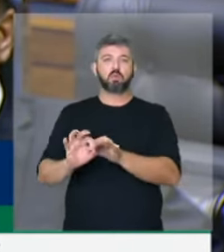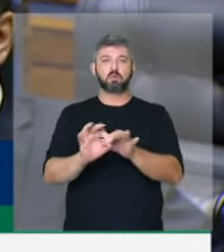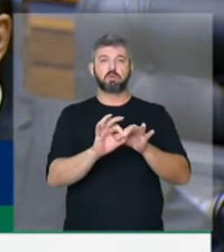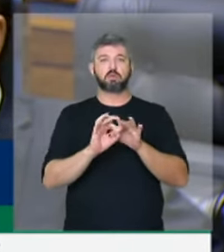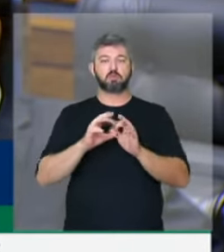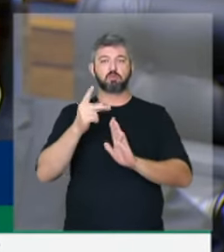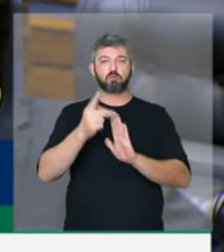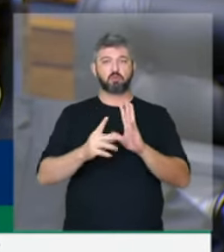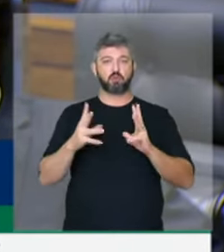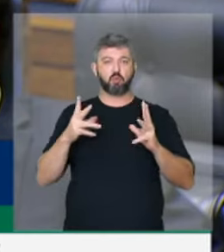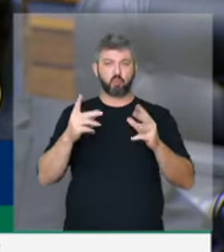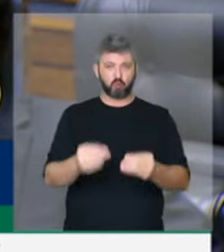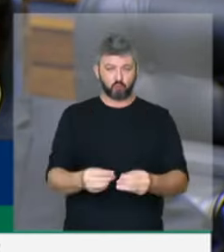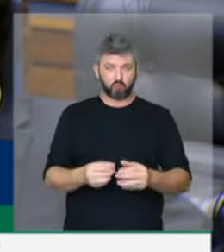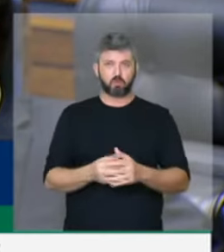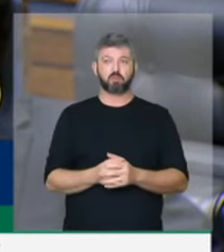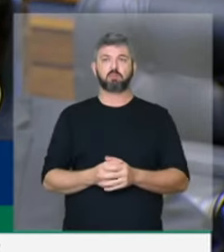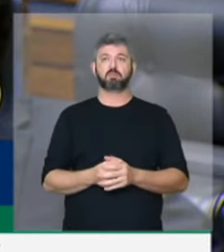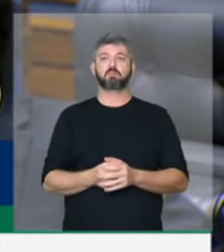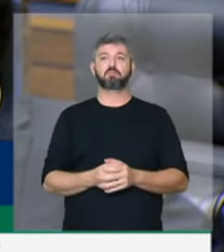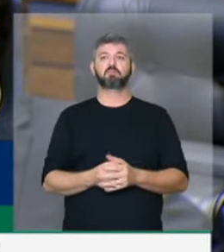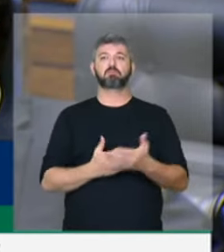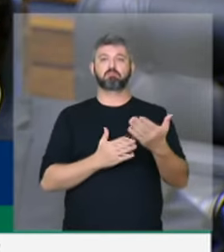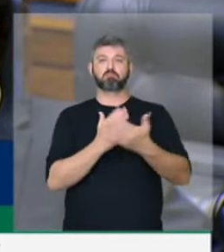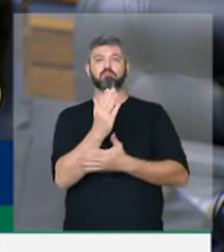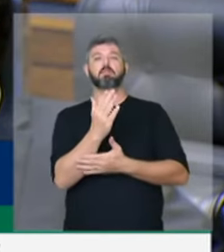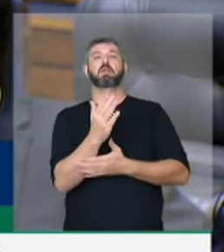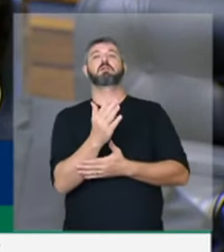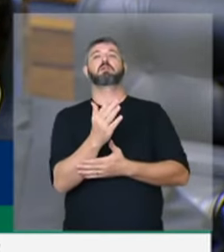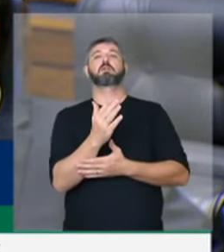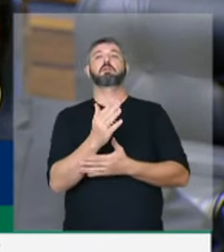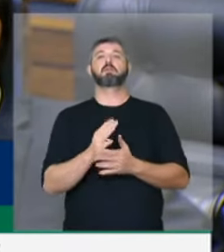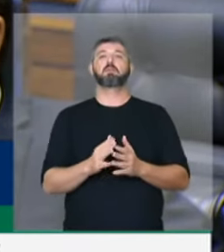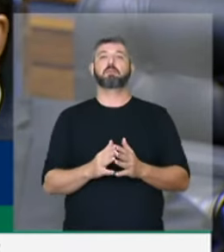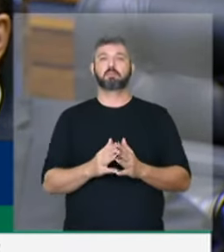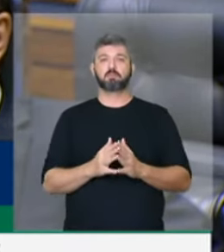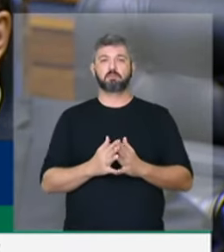CONVERGEM... E APROVAR PARA QUE... PARA QUE A POPULAÇÃO